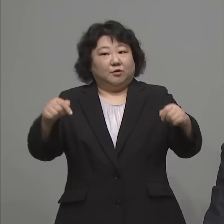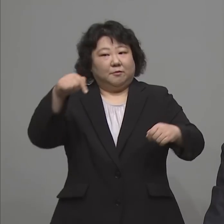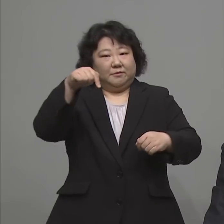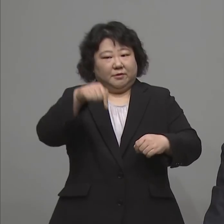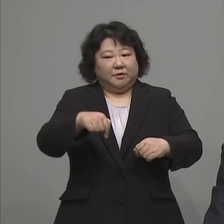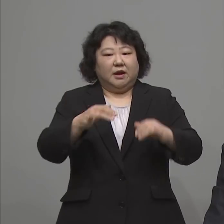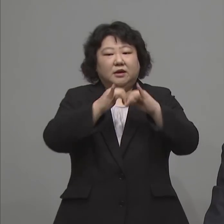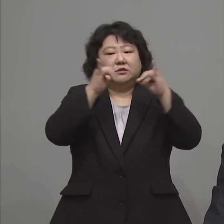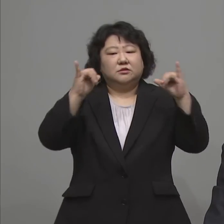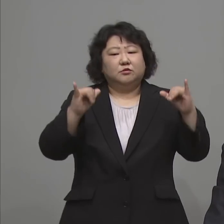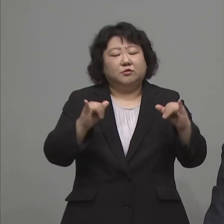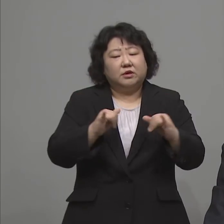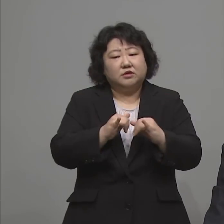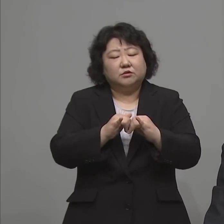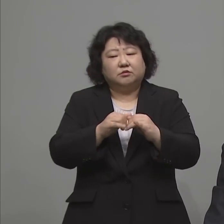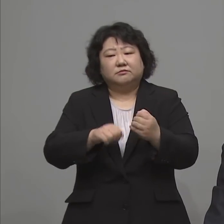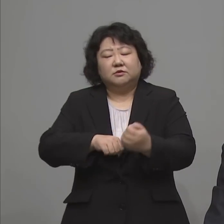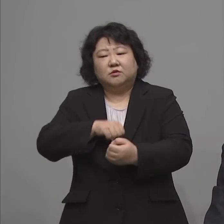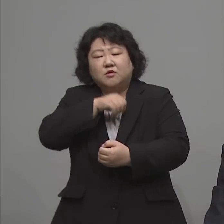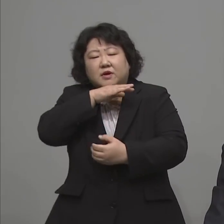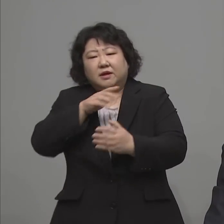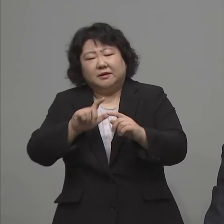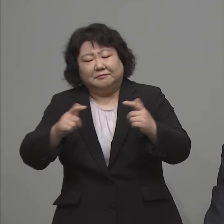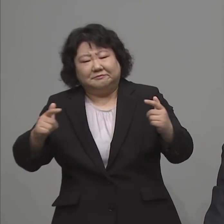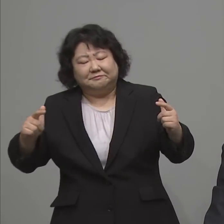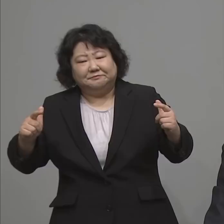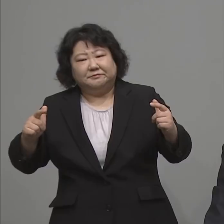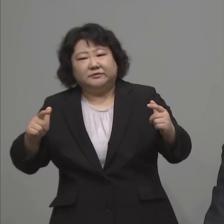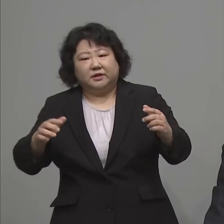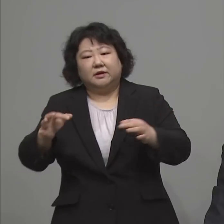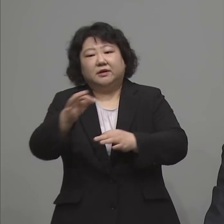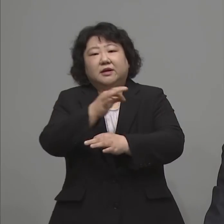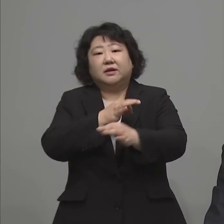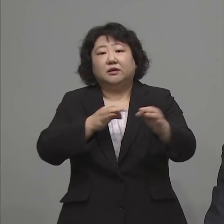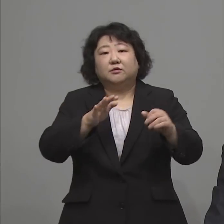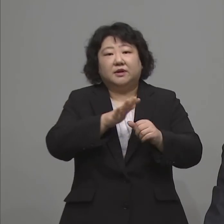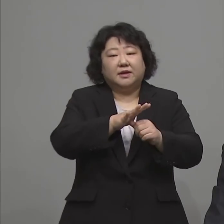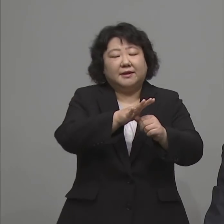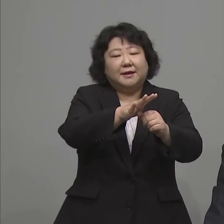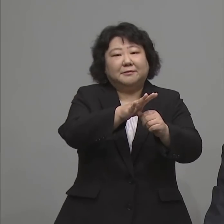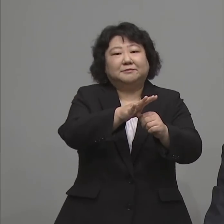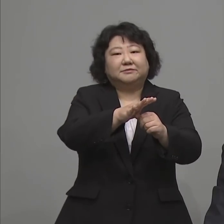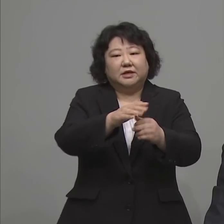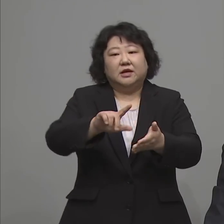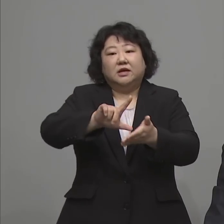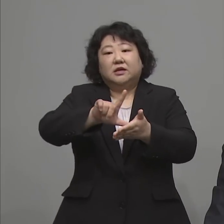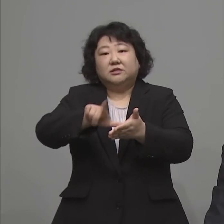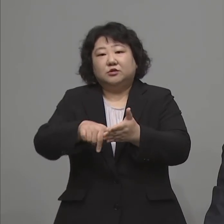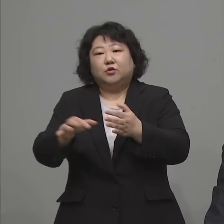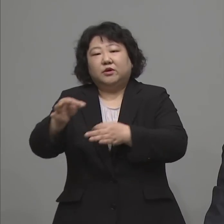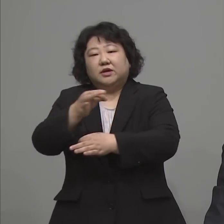人口減少と 超高齢化 景気の停滞 地方経済の疲弊など